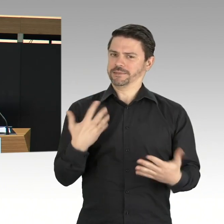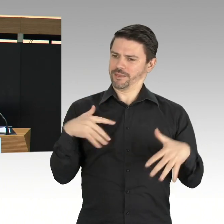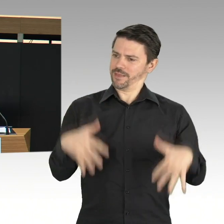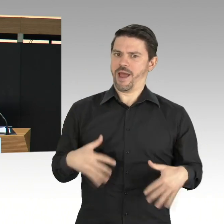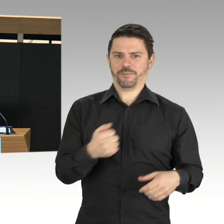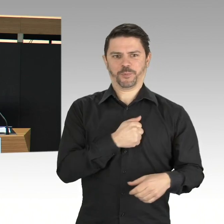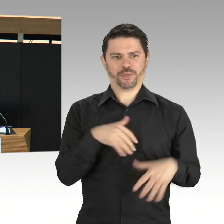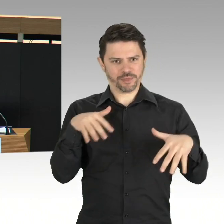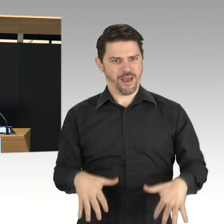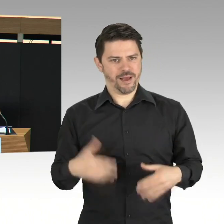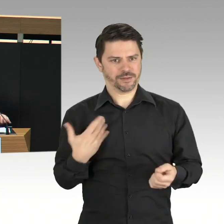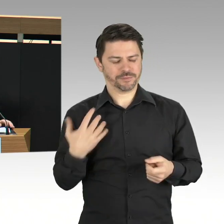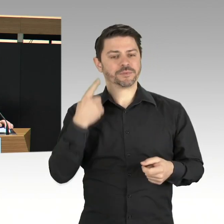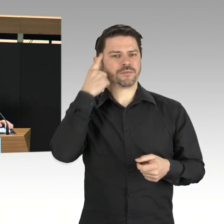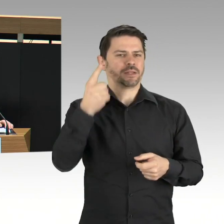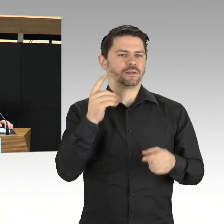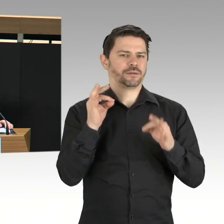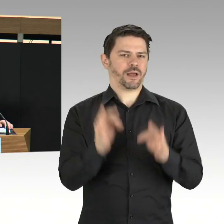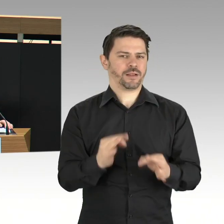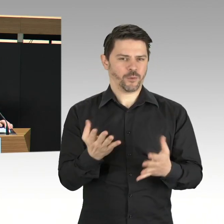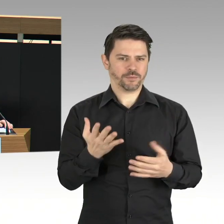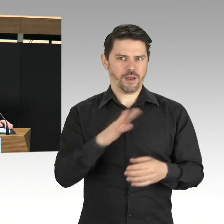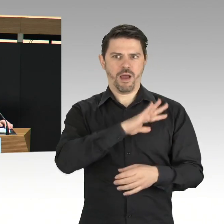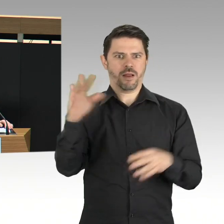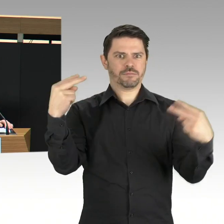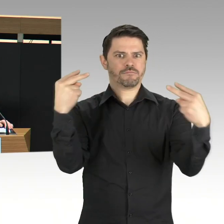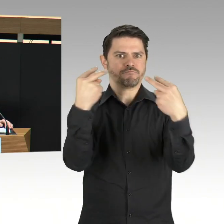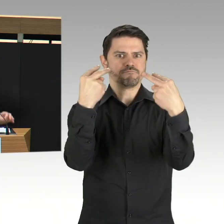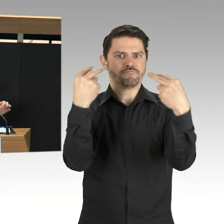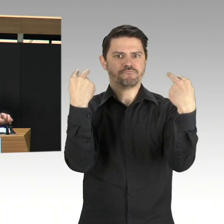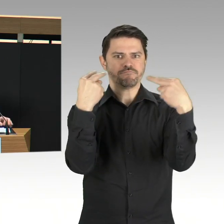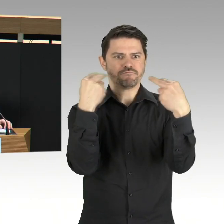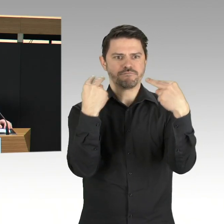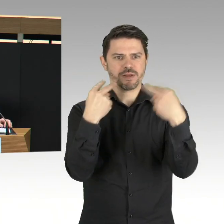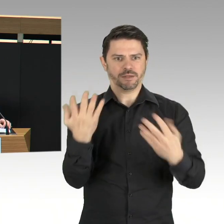sondern belastet weltweit das gesellschaftliche Gefüge. Weltweit wird das Thema Wohnen